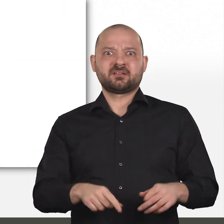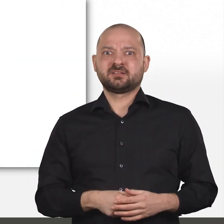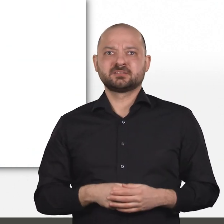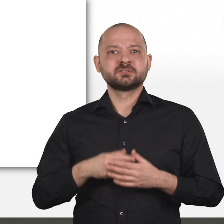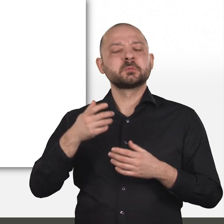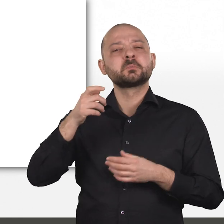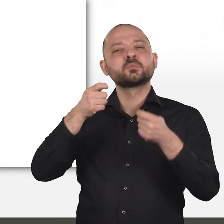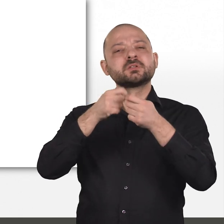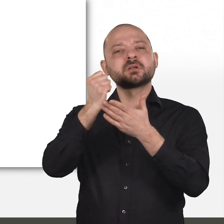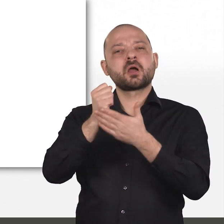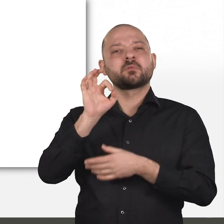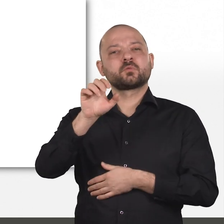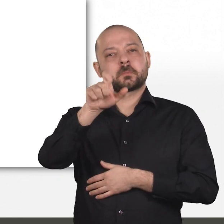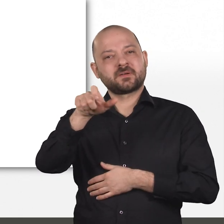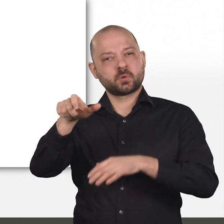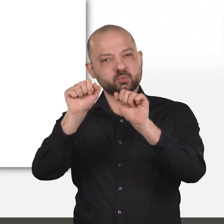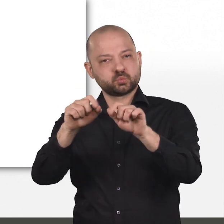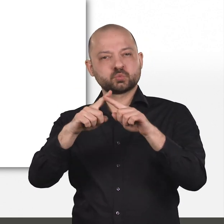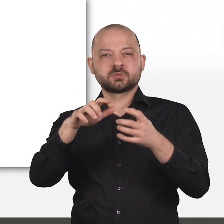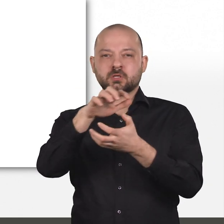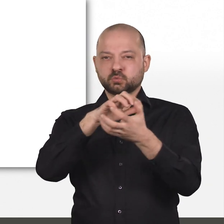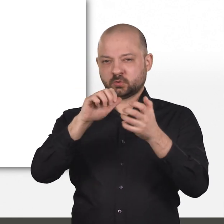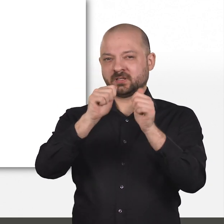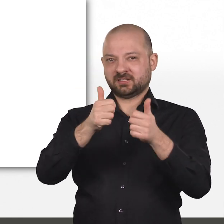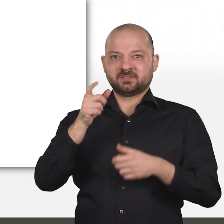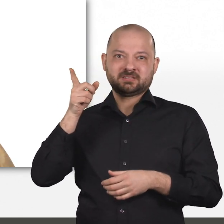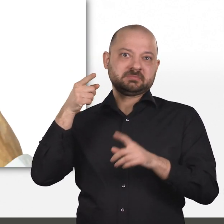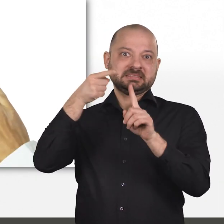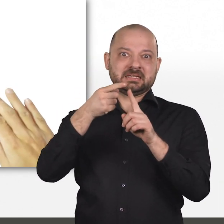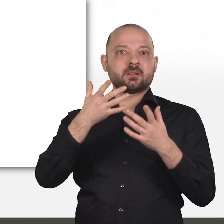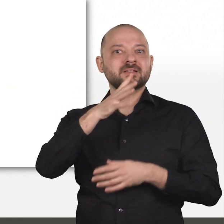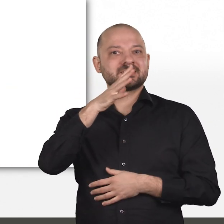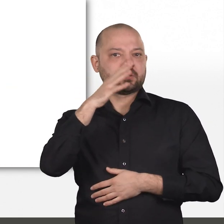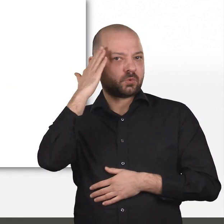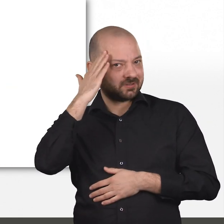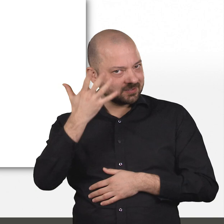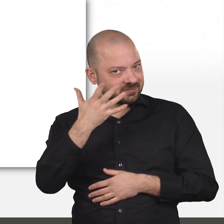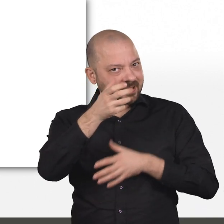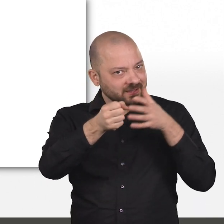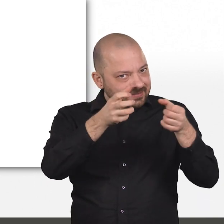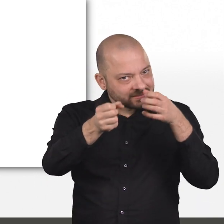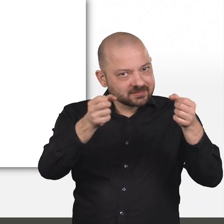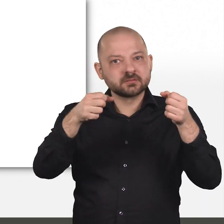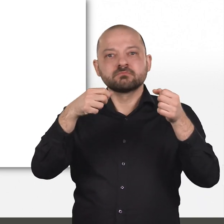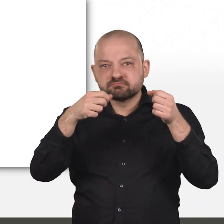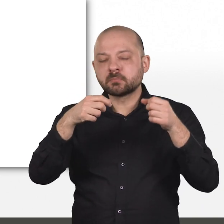Ziel des Bundesamtes für Bevölkerungsschutz und Katastrophenhilfe ist es, Risiken zu erkennen und die Bevölkerung zu schützen.